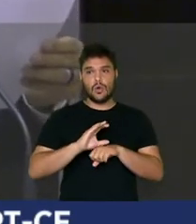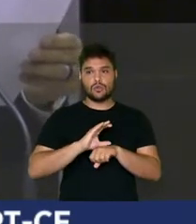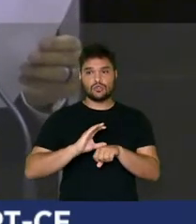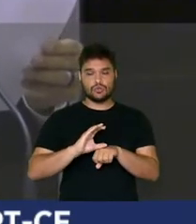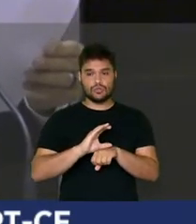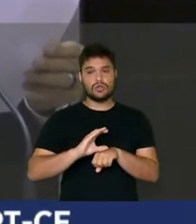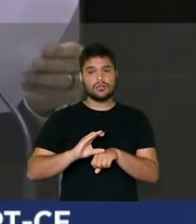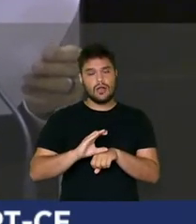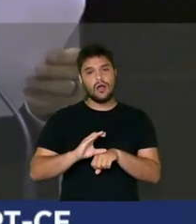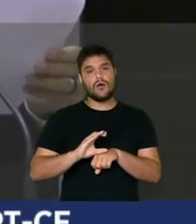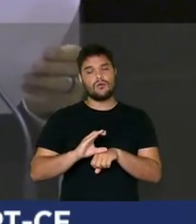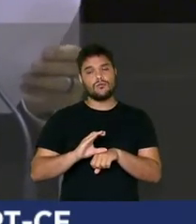MATÉRIA INTEGRA O ROL DO CP COMPETÊNCIAS CONSTITUCIONAIS